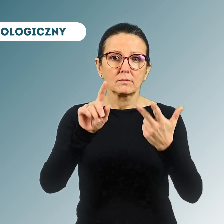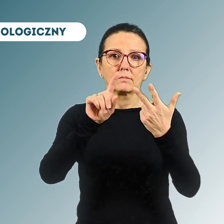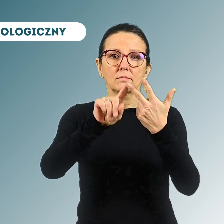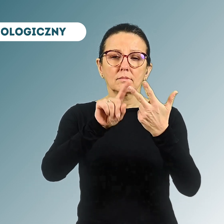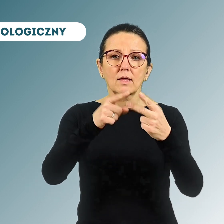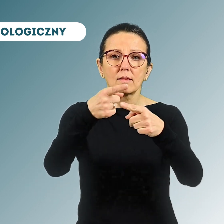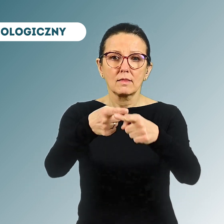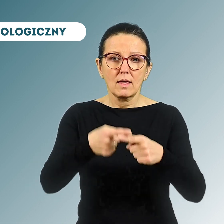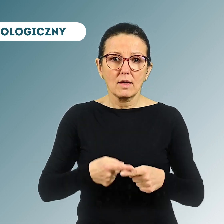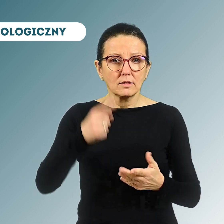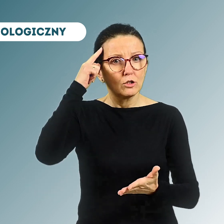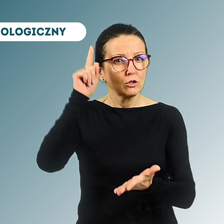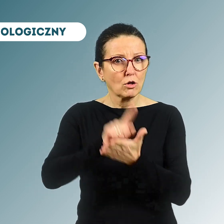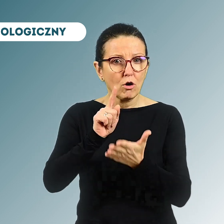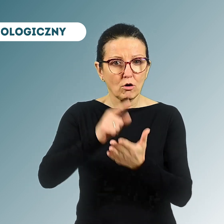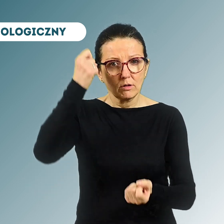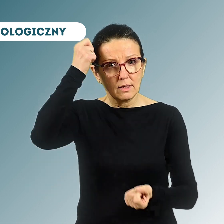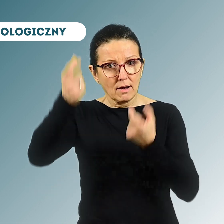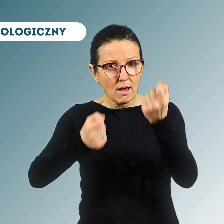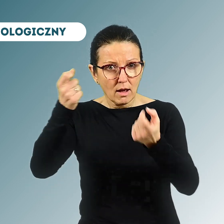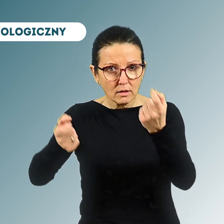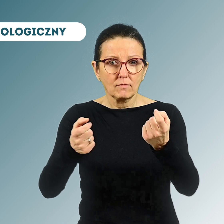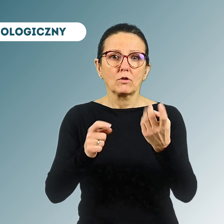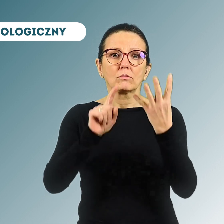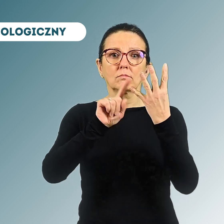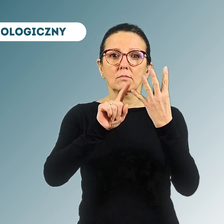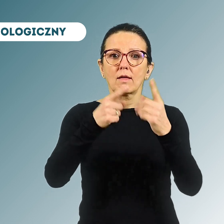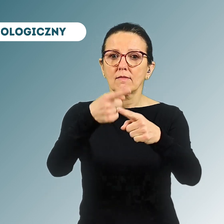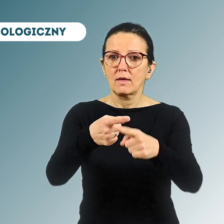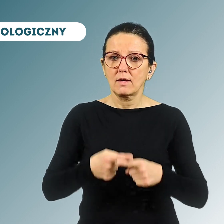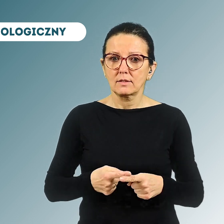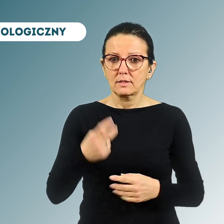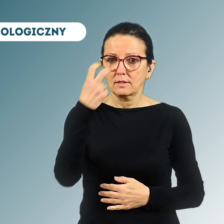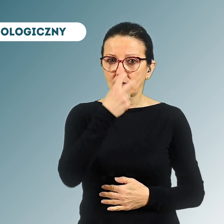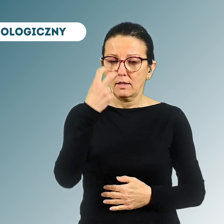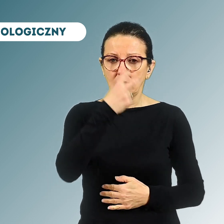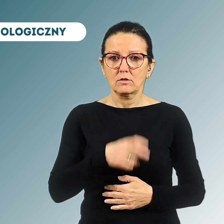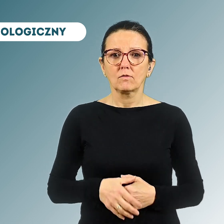testy zdolności i kreatywności, testy zainteresowań.